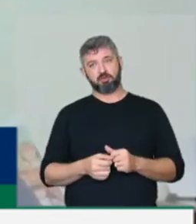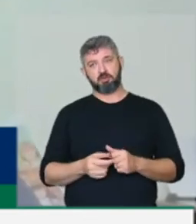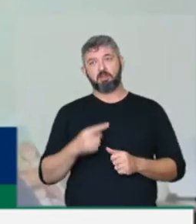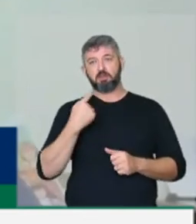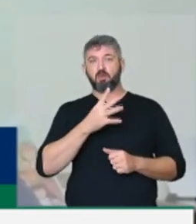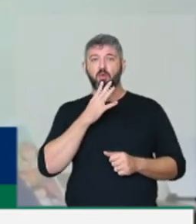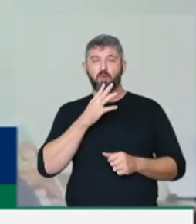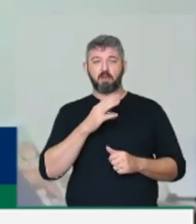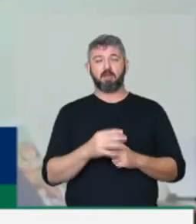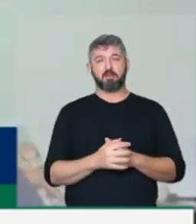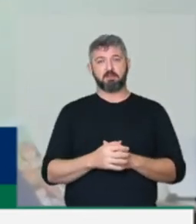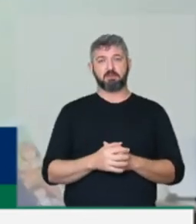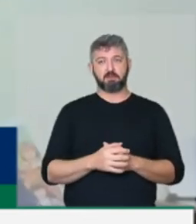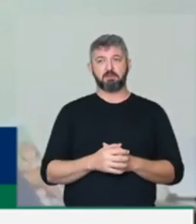CONHECEMOS COM A A.I. SO AGENTE DE SANEAMENTO QUE ATUAM